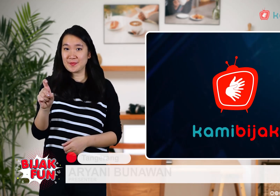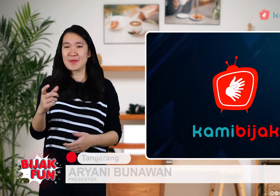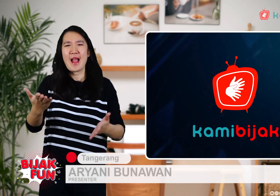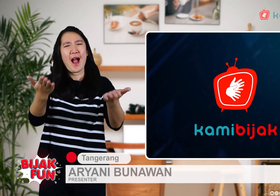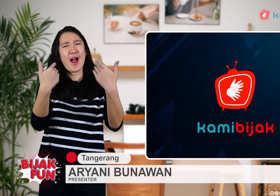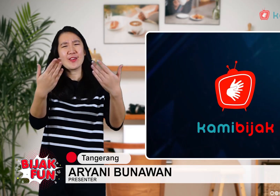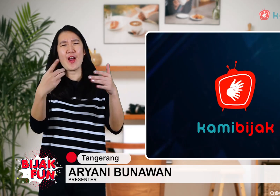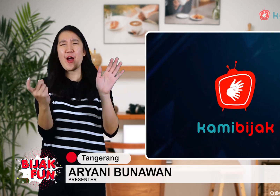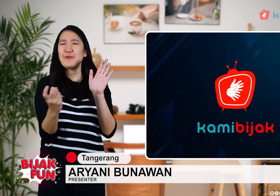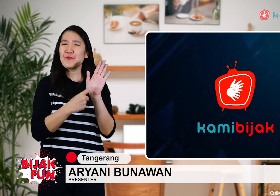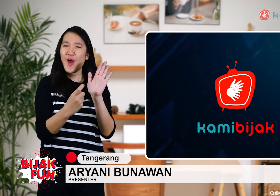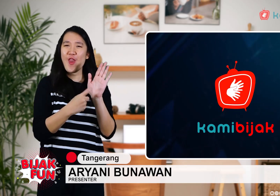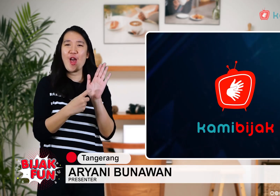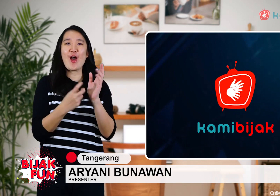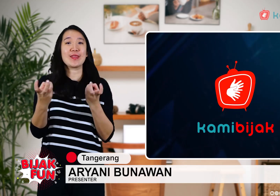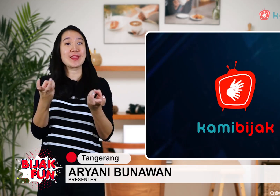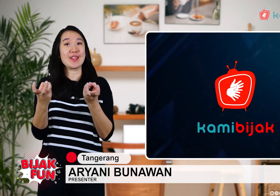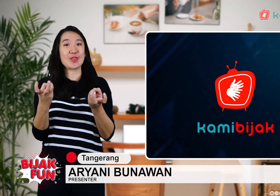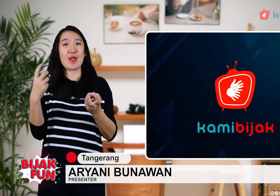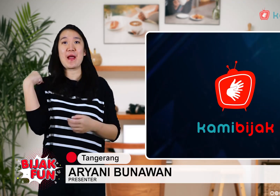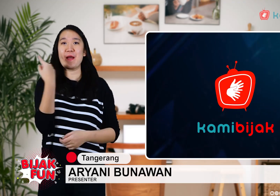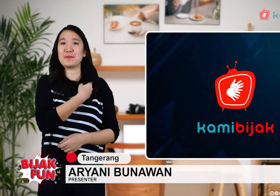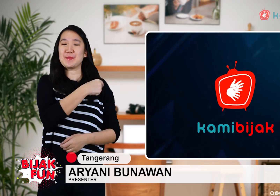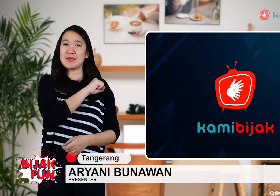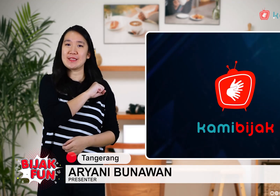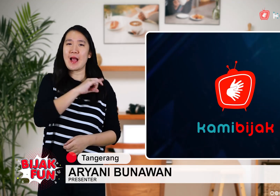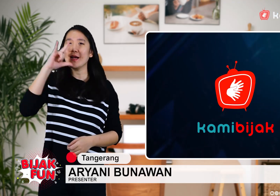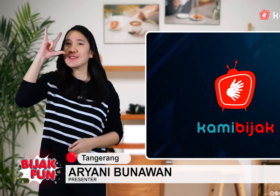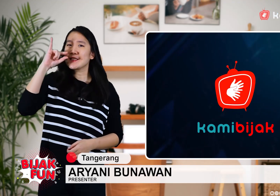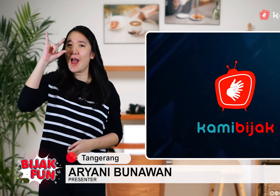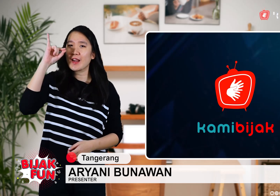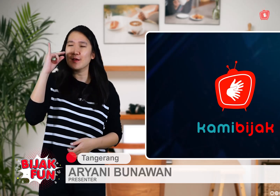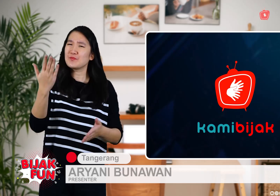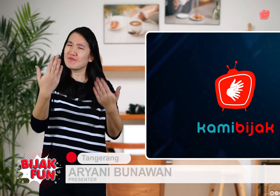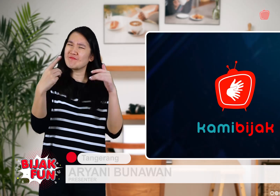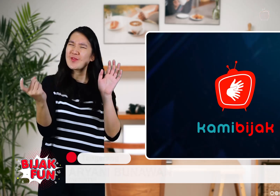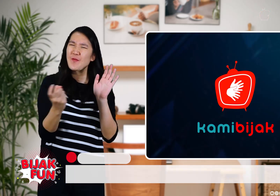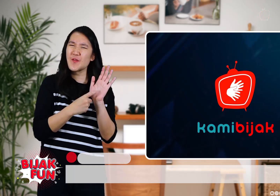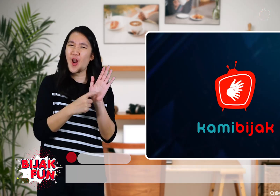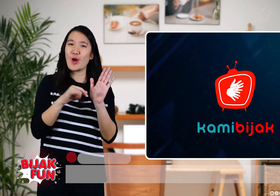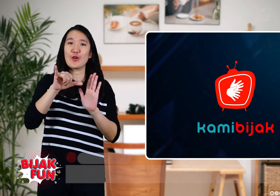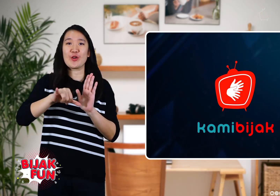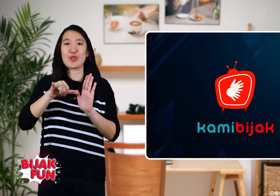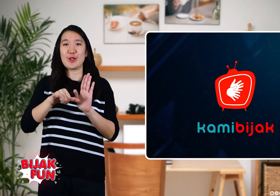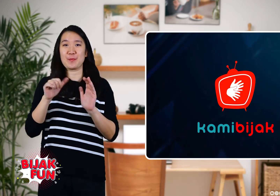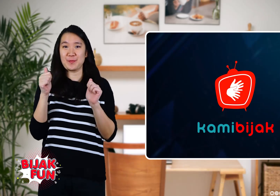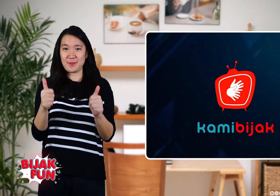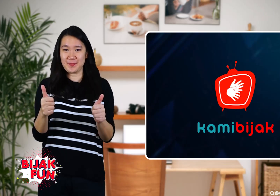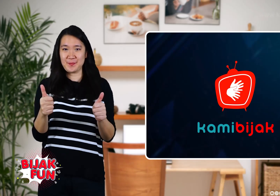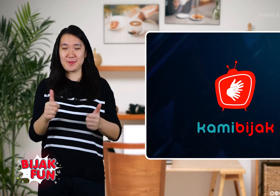Jangan lupa follow, TikTok KamiBijak, IG, dan subscribe YouTube.